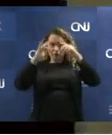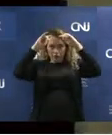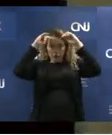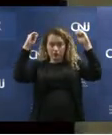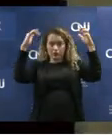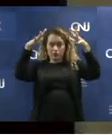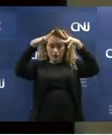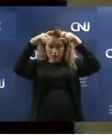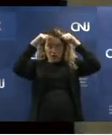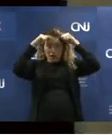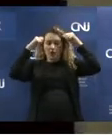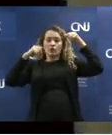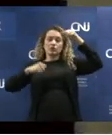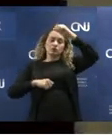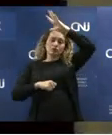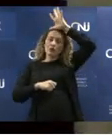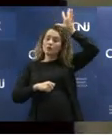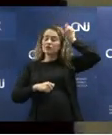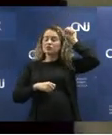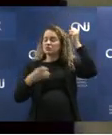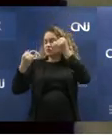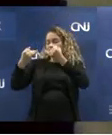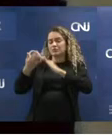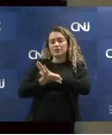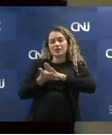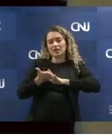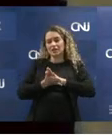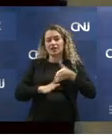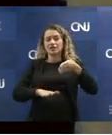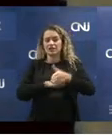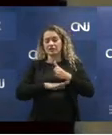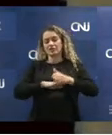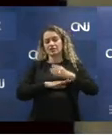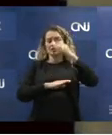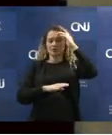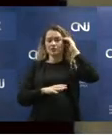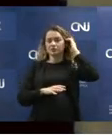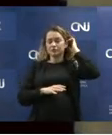Então, não há que se falar, em tese, infração disciplinar. Além disso,